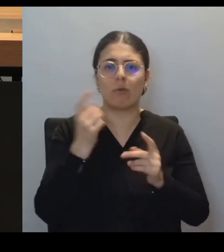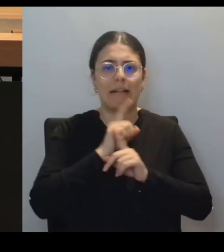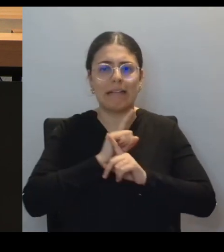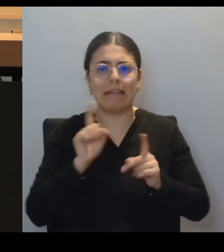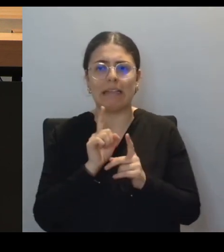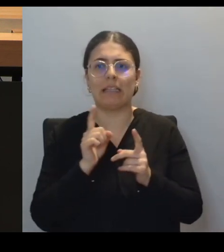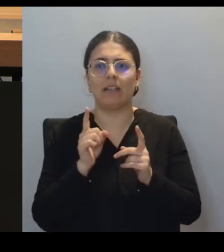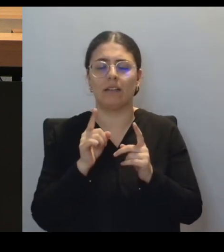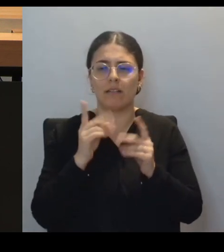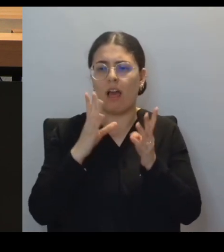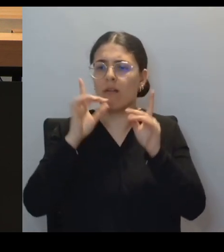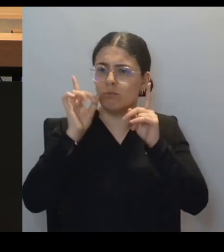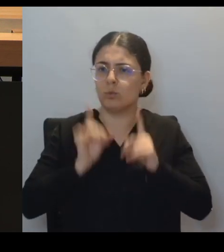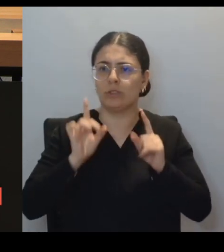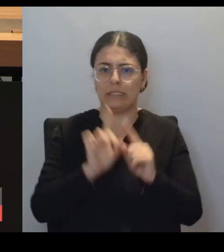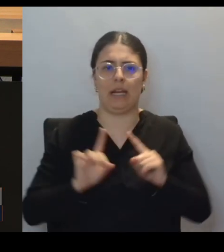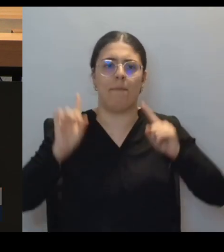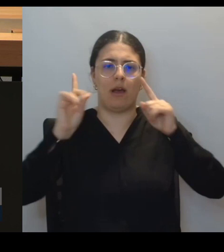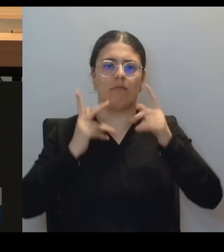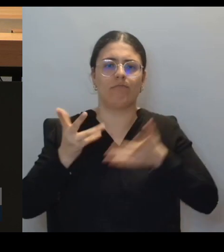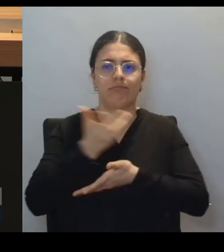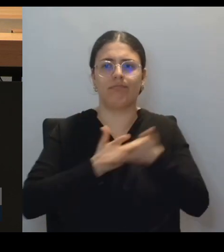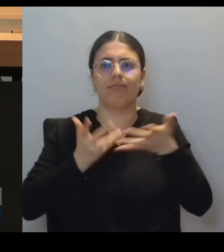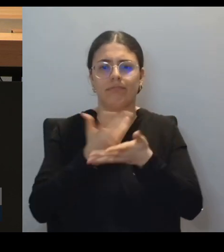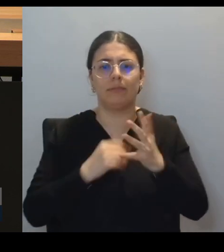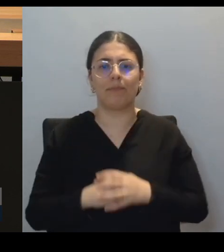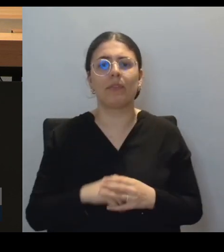jene in den Blick zu nehmen, denen ein Leben in Würde verwehrt bleibt.